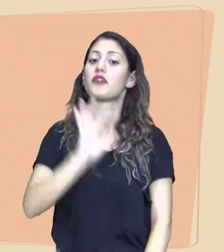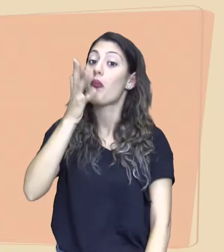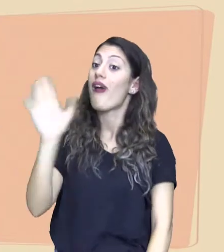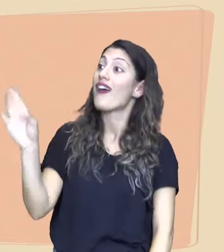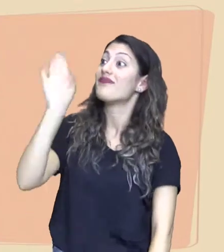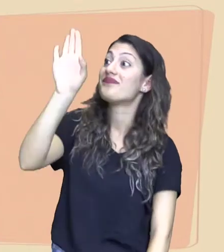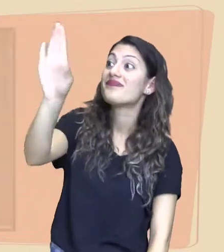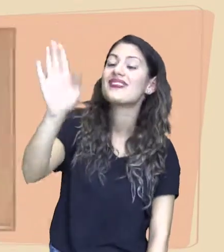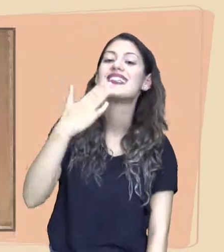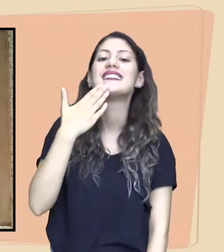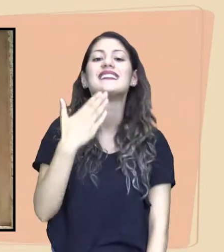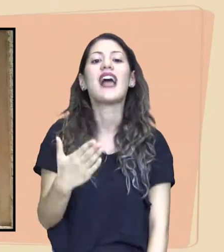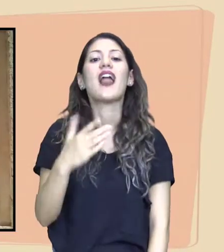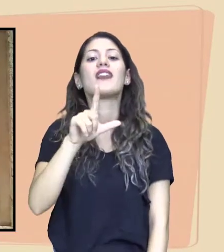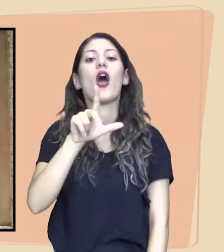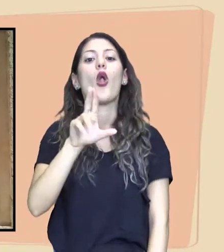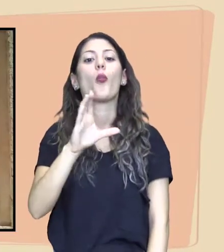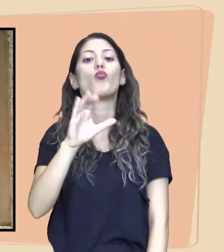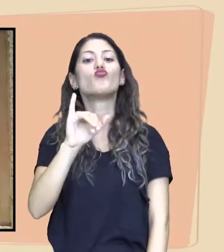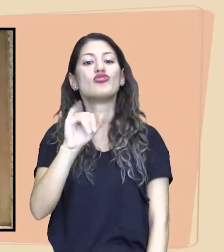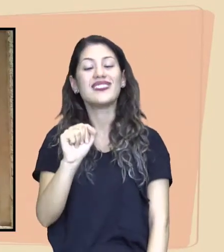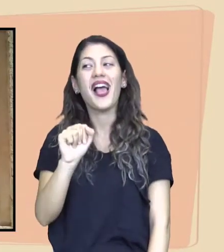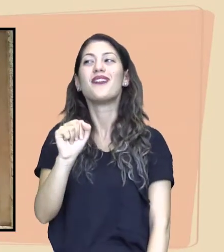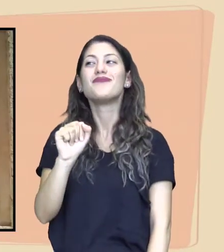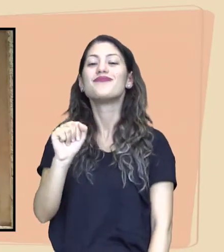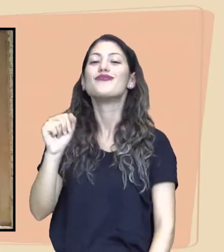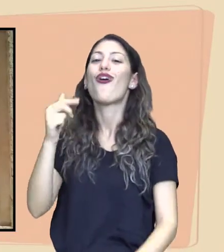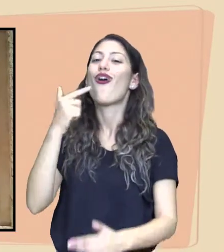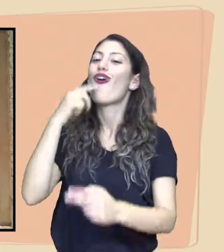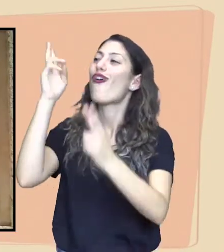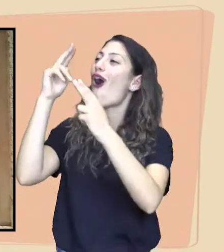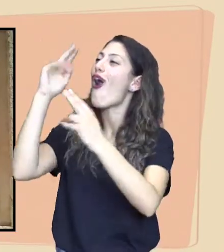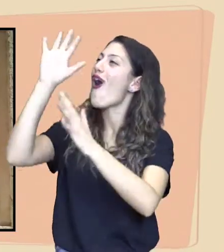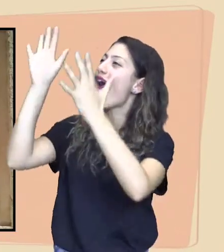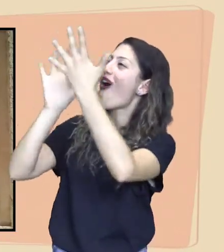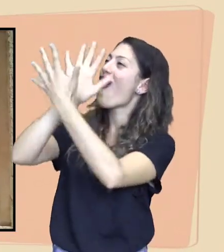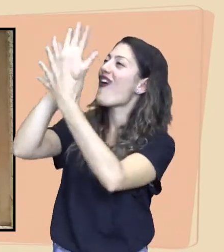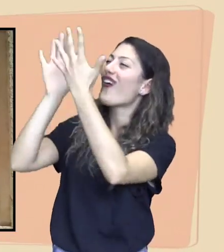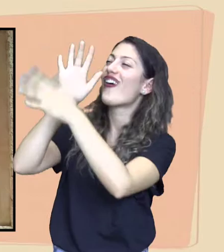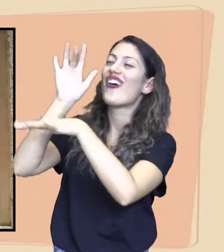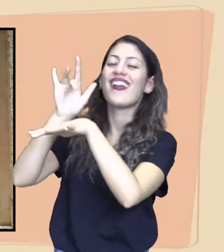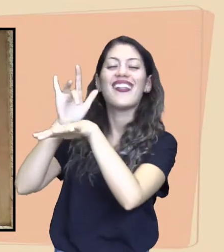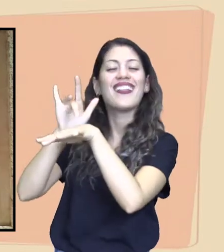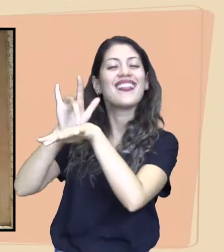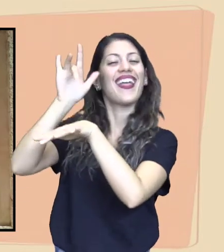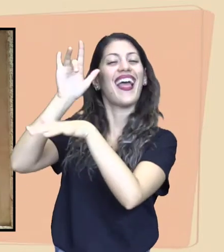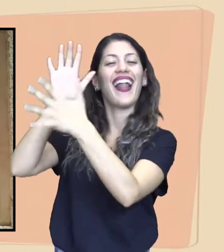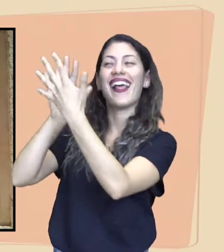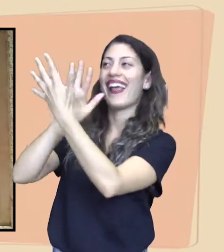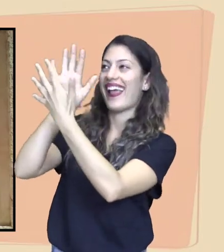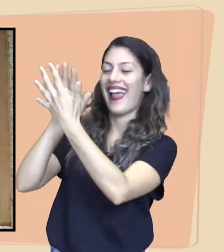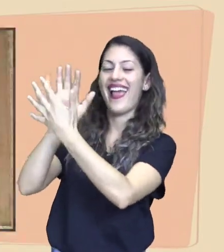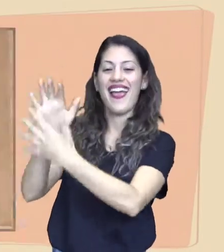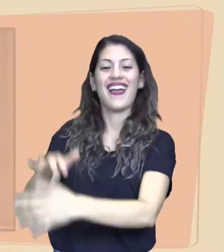una Santa Lucia nelle linee delicate dei colori pastello.